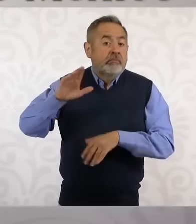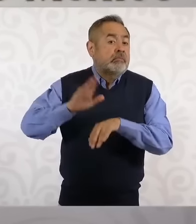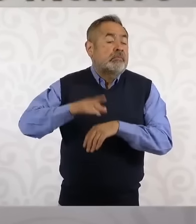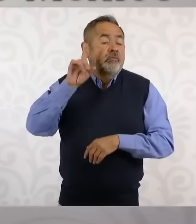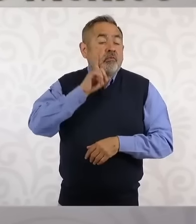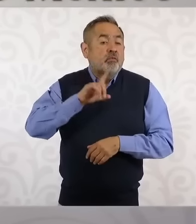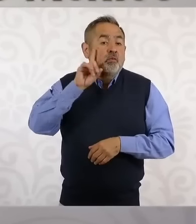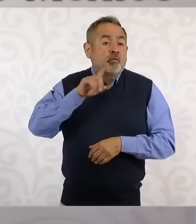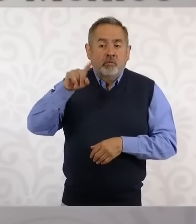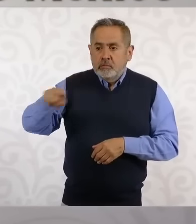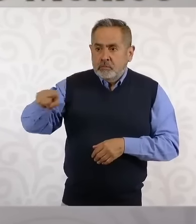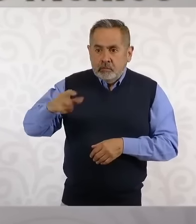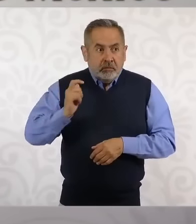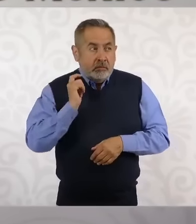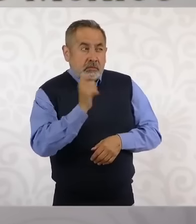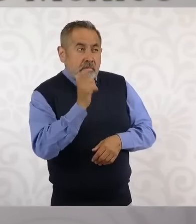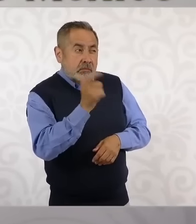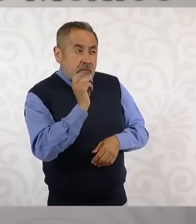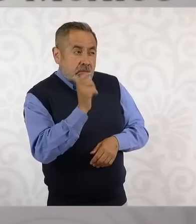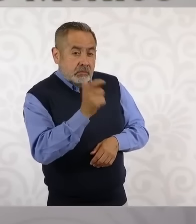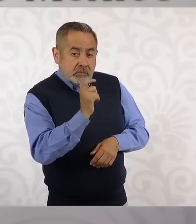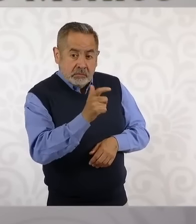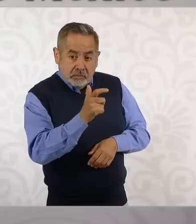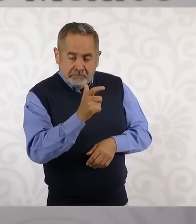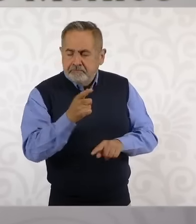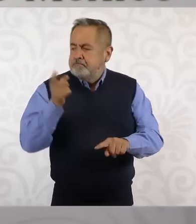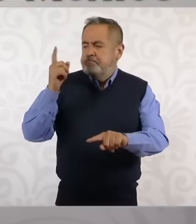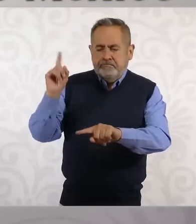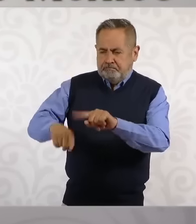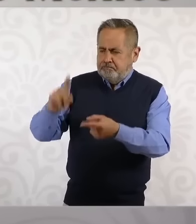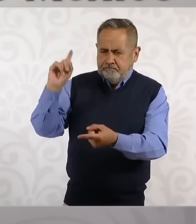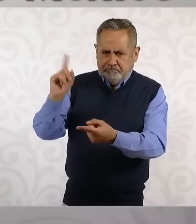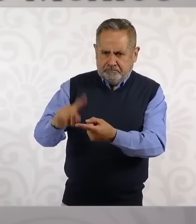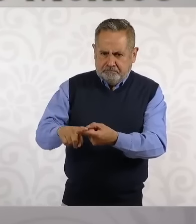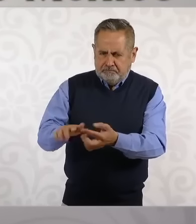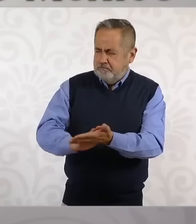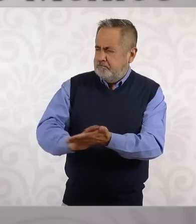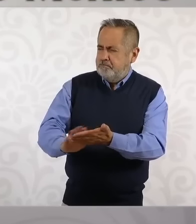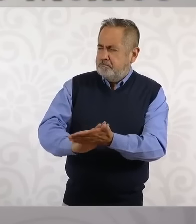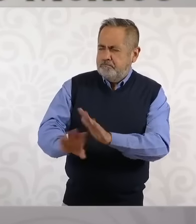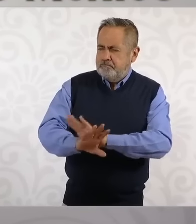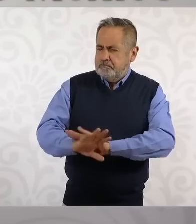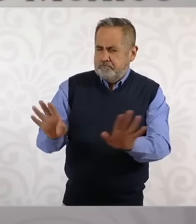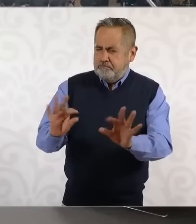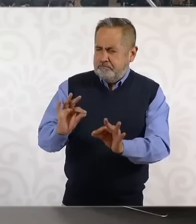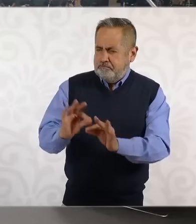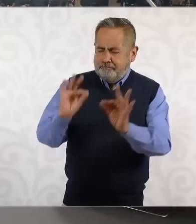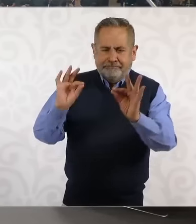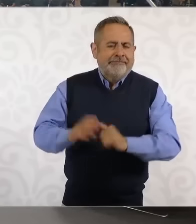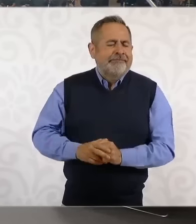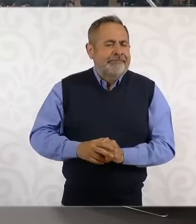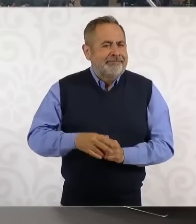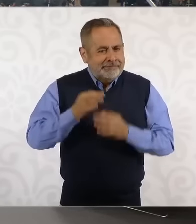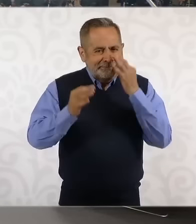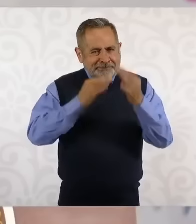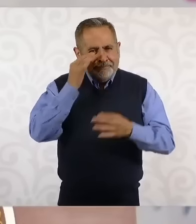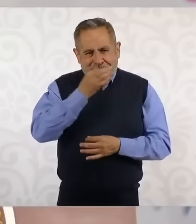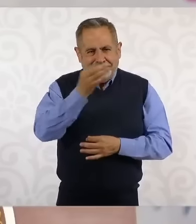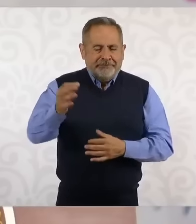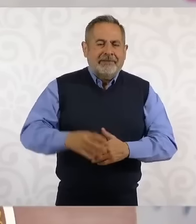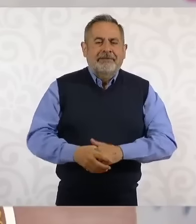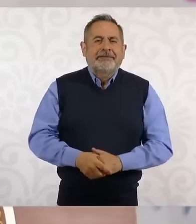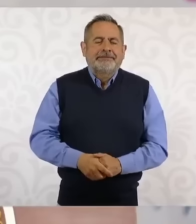se les va a liberar completamente su deuda. Bueno, esa es la noticia del día de hoy. Vamos eh